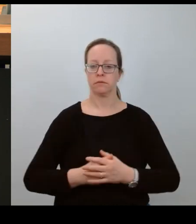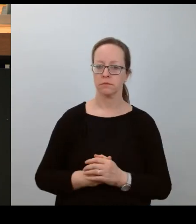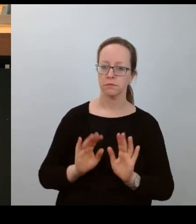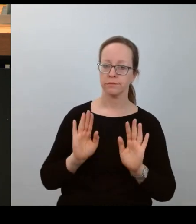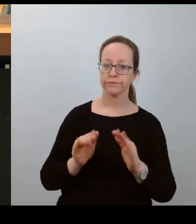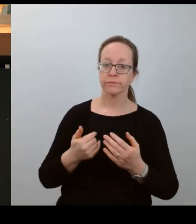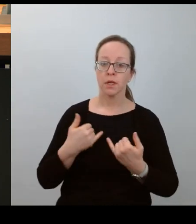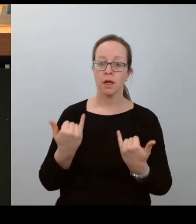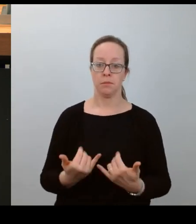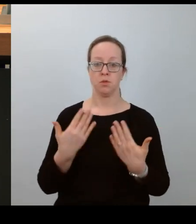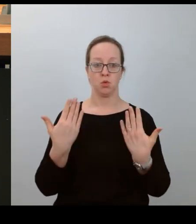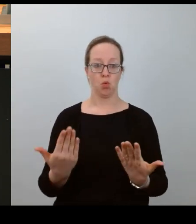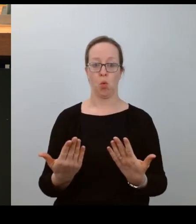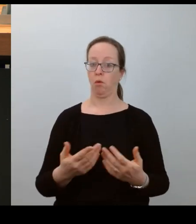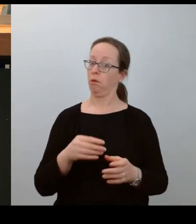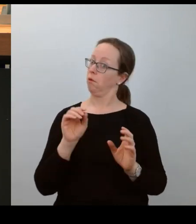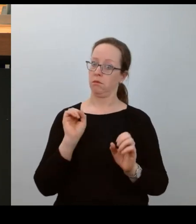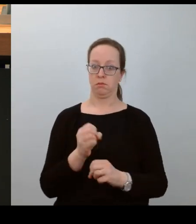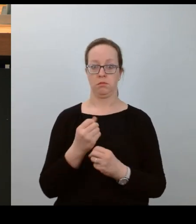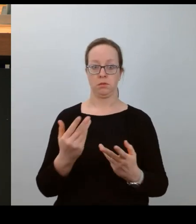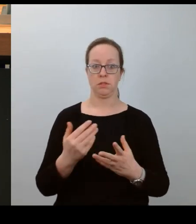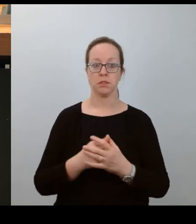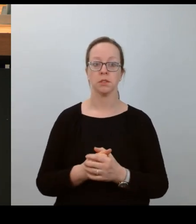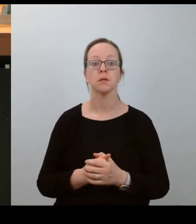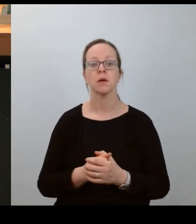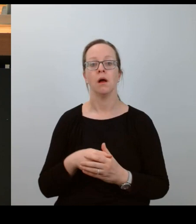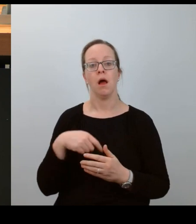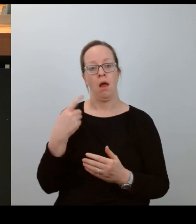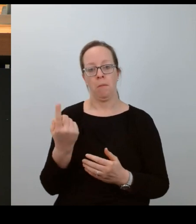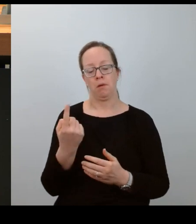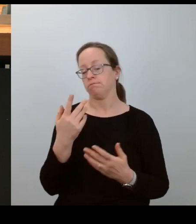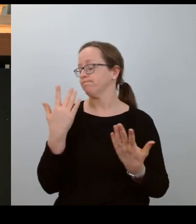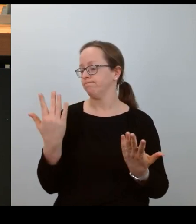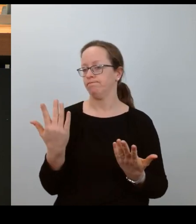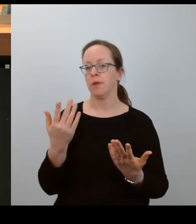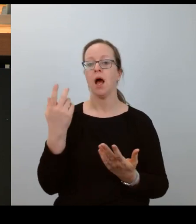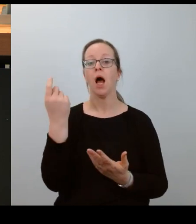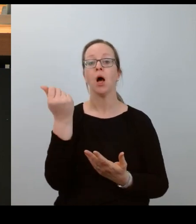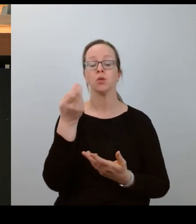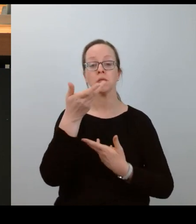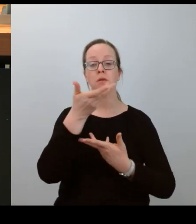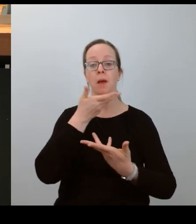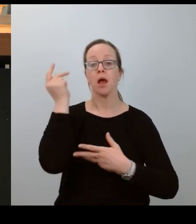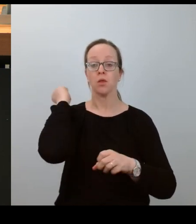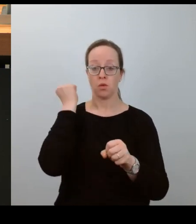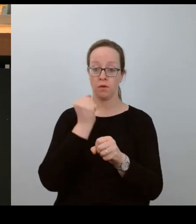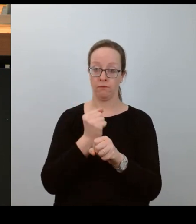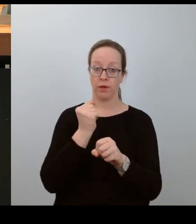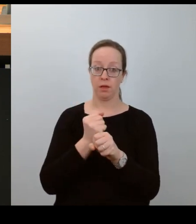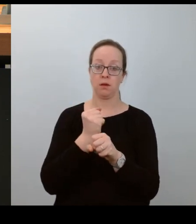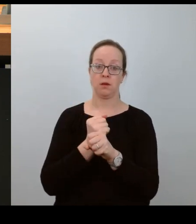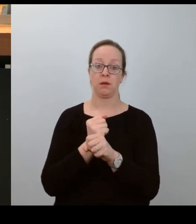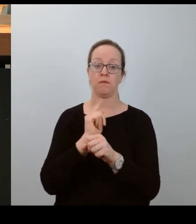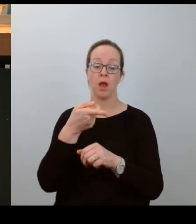statt, weil Ihre Koalition dann noch nicht rechtsfähig war. Hätten es vVorher werden gerne vorher diskutiert. Das gehört auch zu weit.